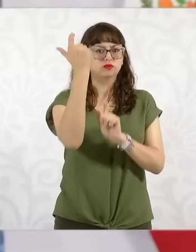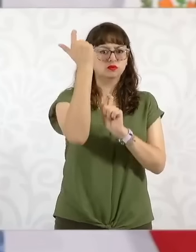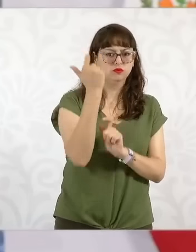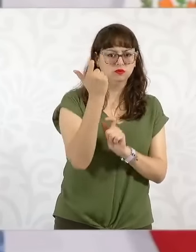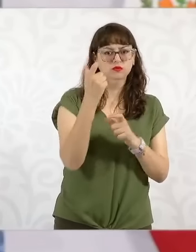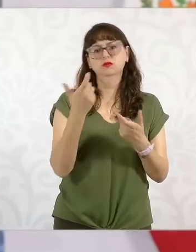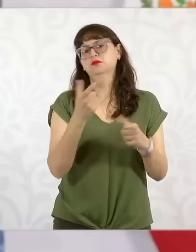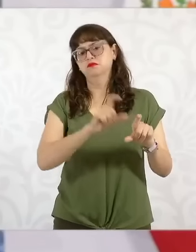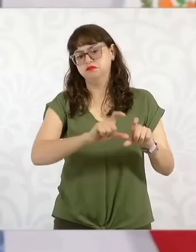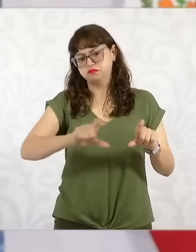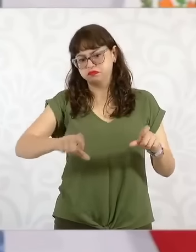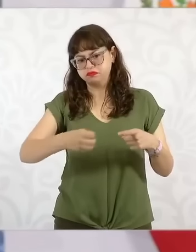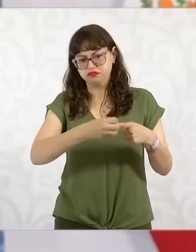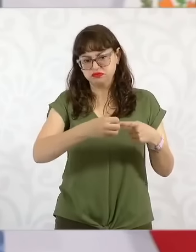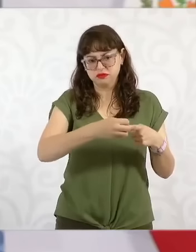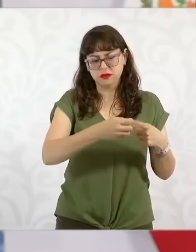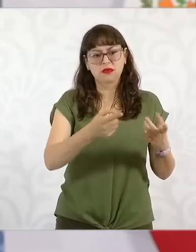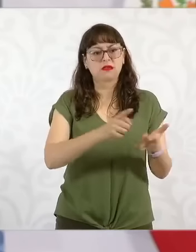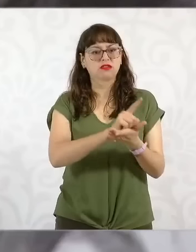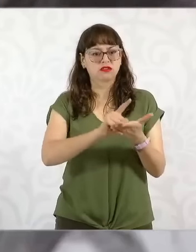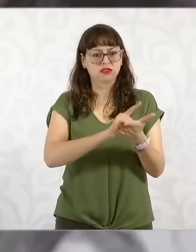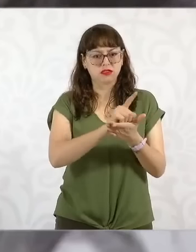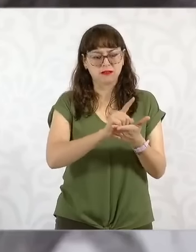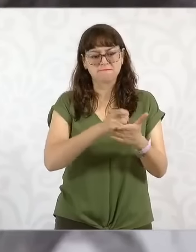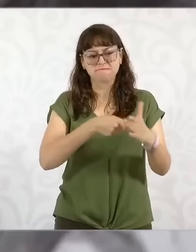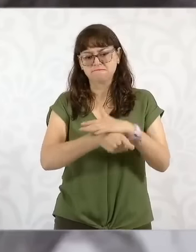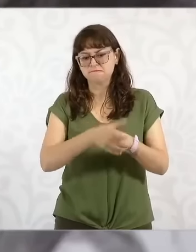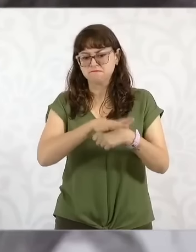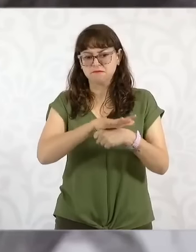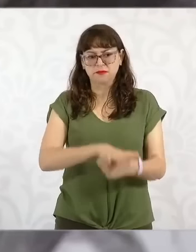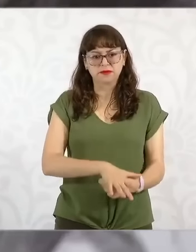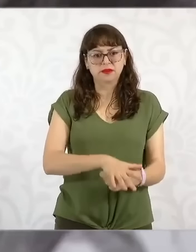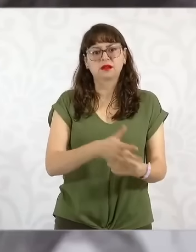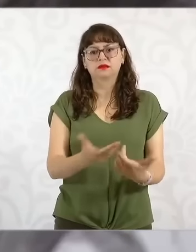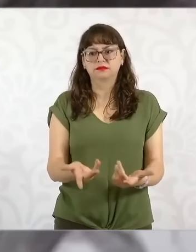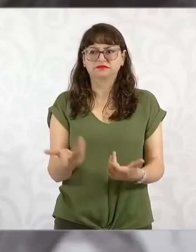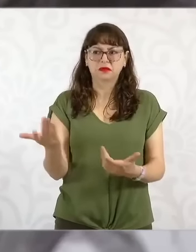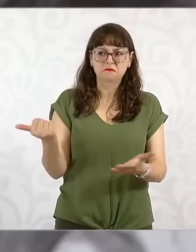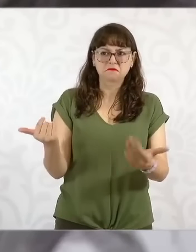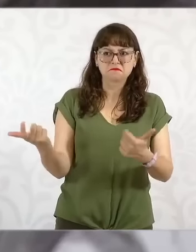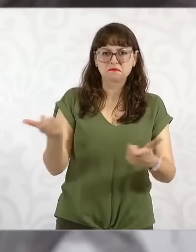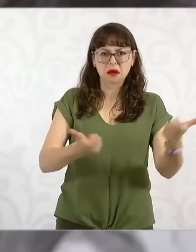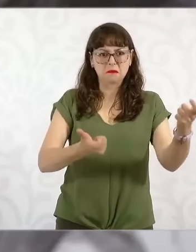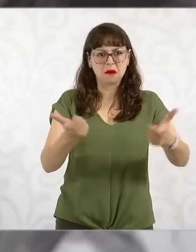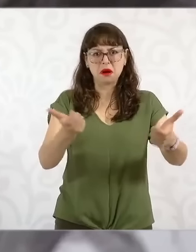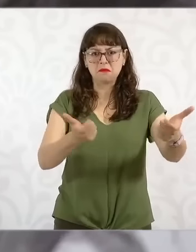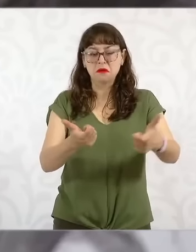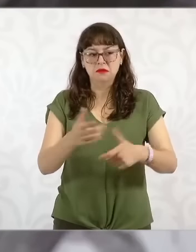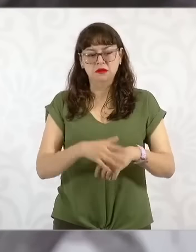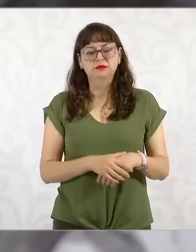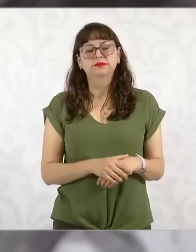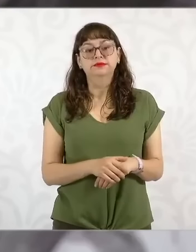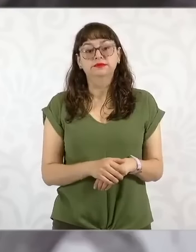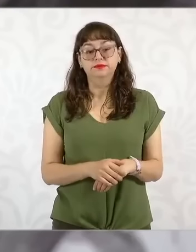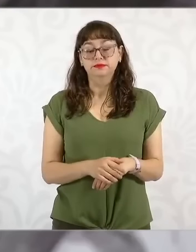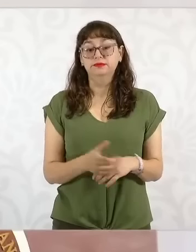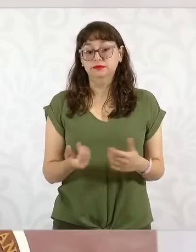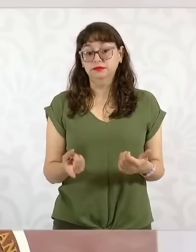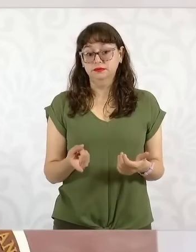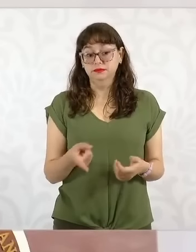municiones, tráfico de droga, extorsión y cobro de piso. Esta célula criminal habría participado